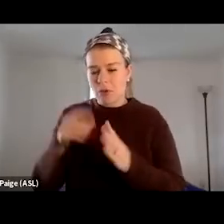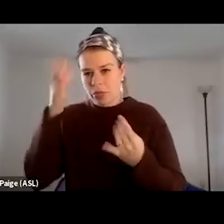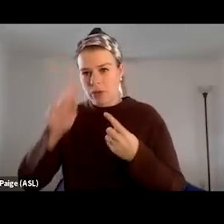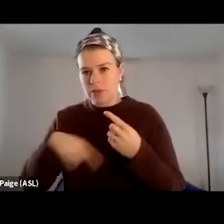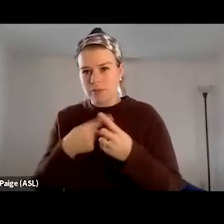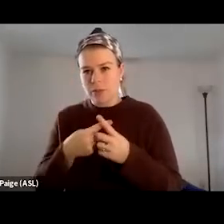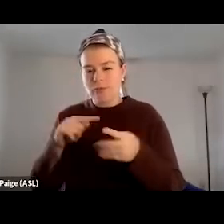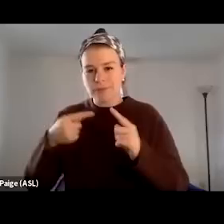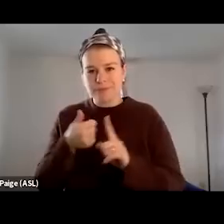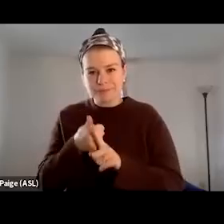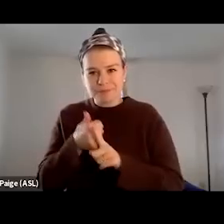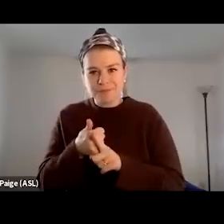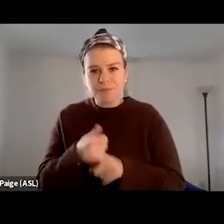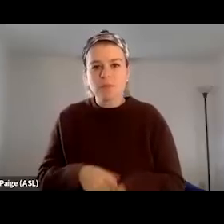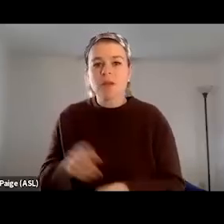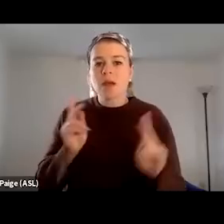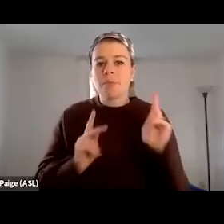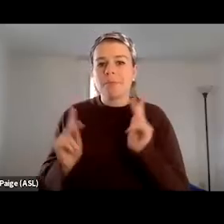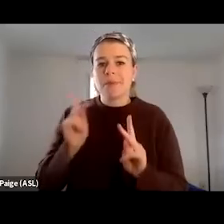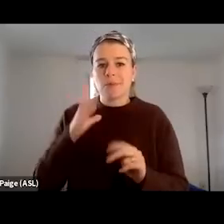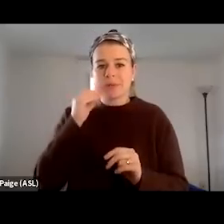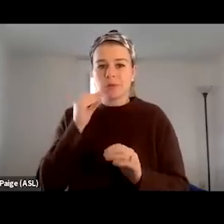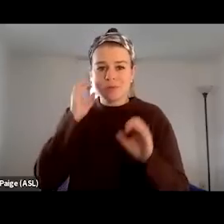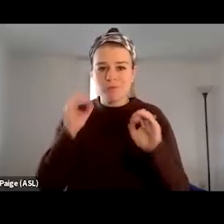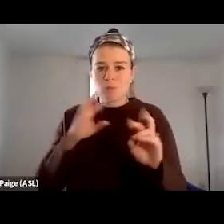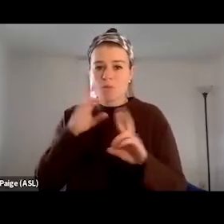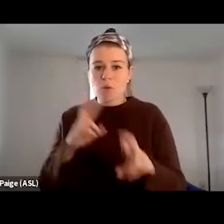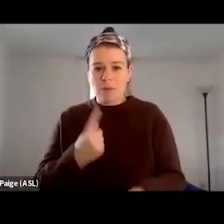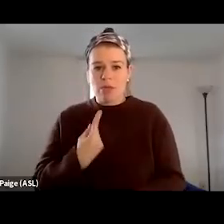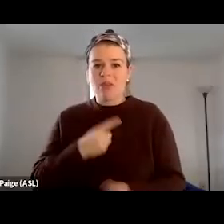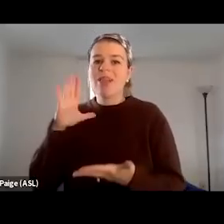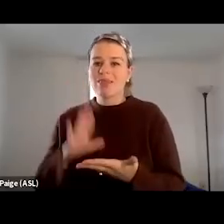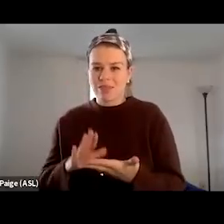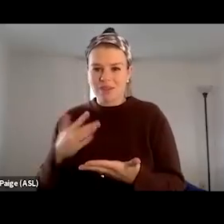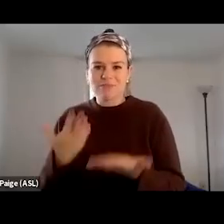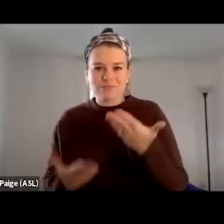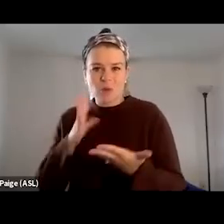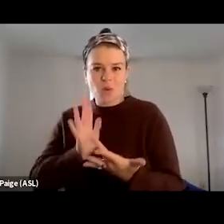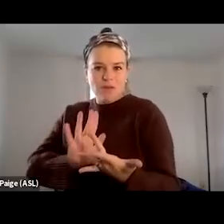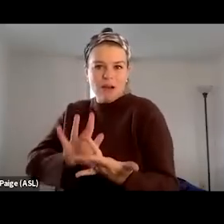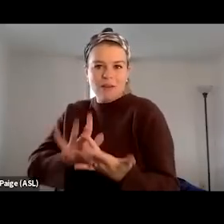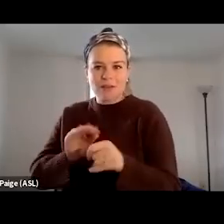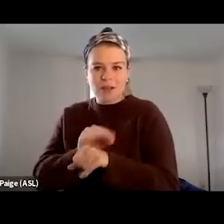Las personas sin hogar que informan sentirse solas, también son menos propensas a contactar a consejeros y trabajadores sociales